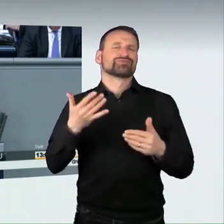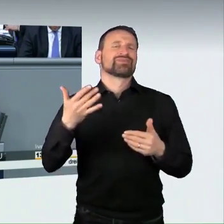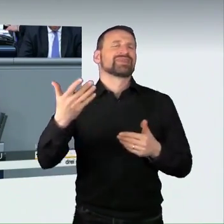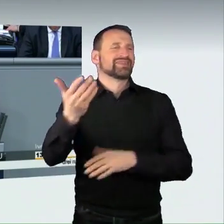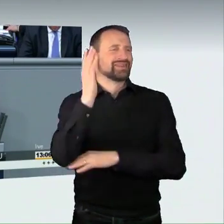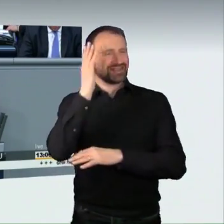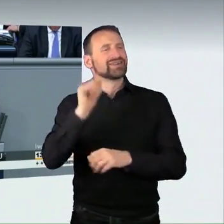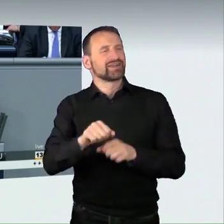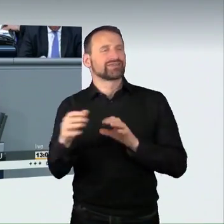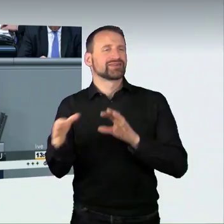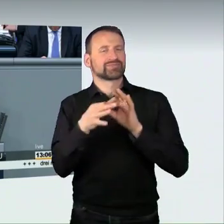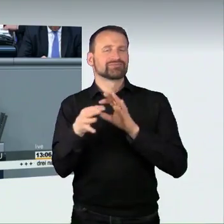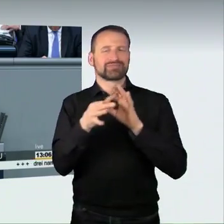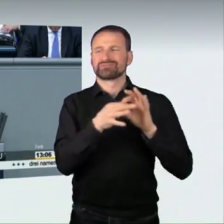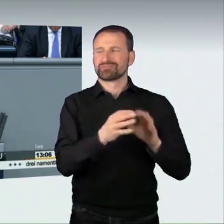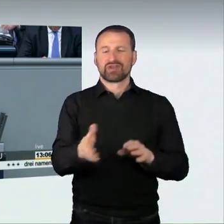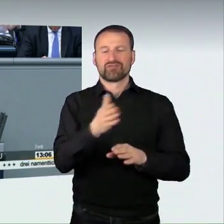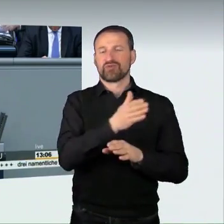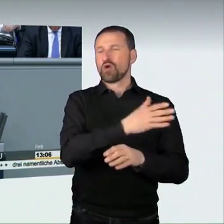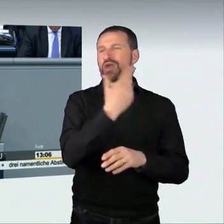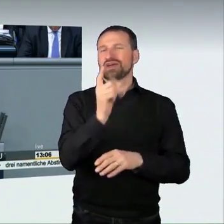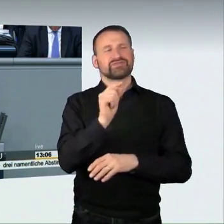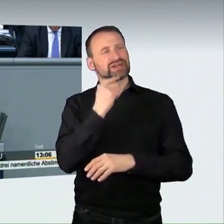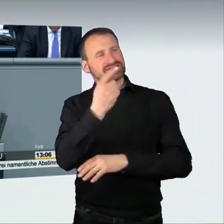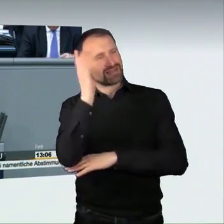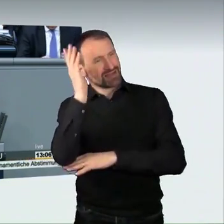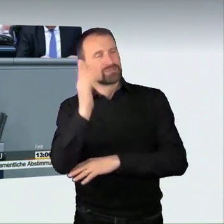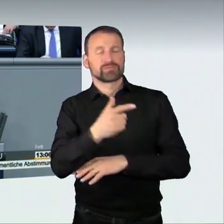dass man sich gut auf die Vorredner beziehen kann. Beim Thema Mietpreisbremse